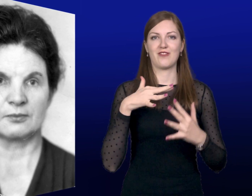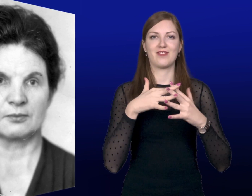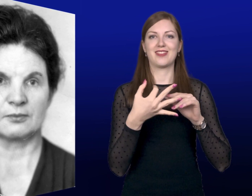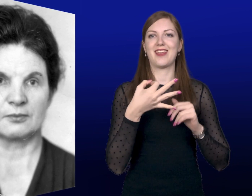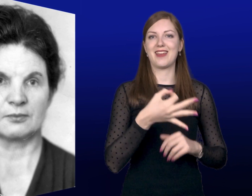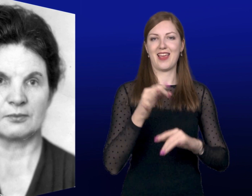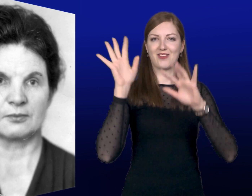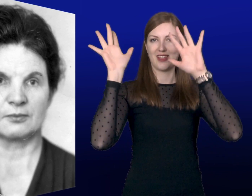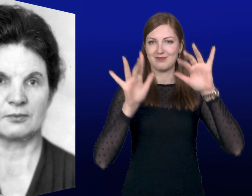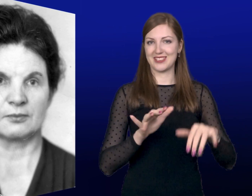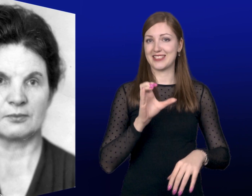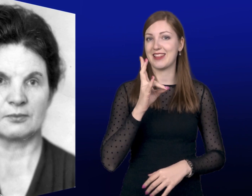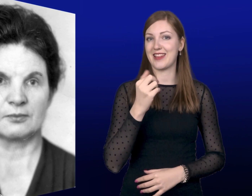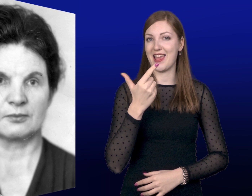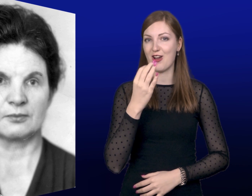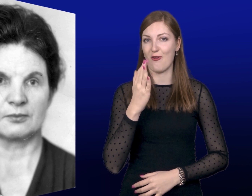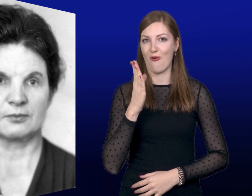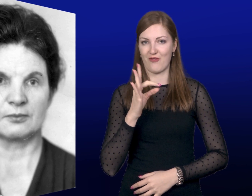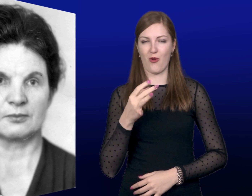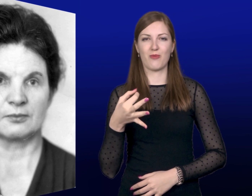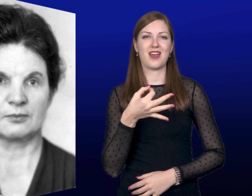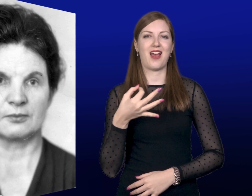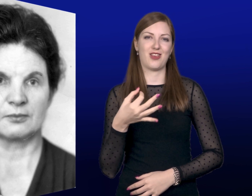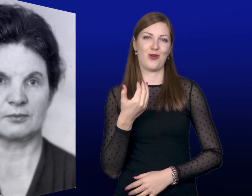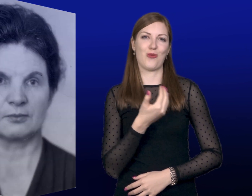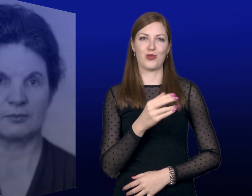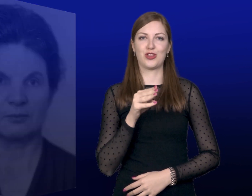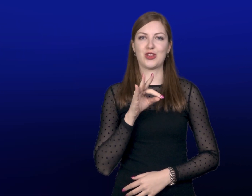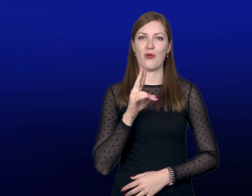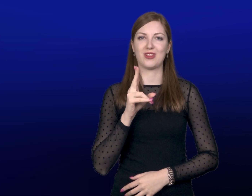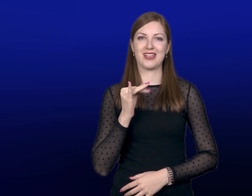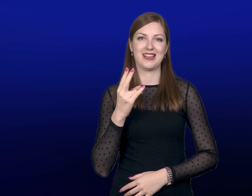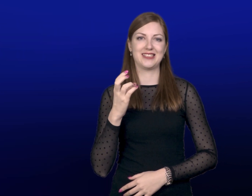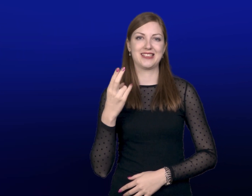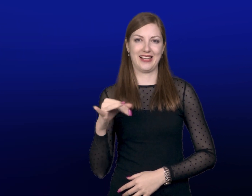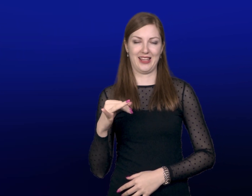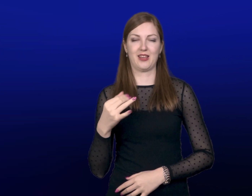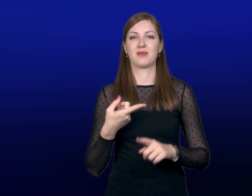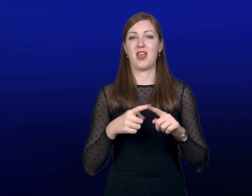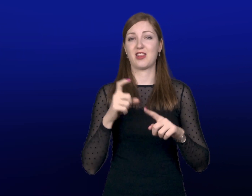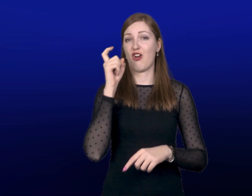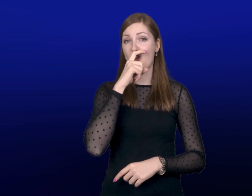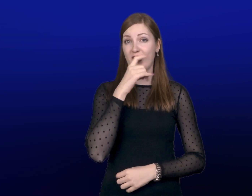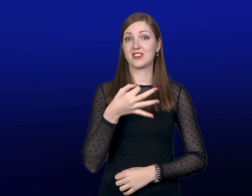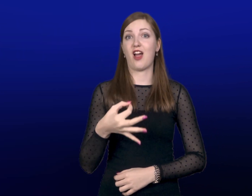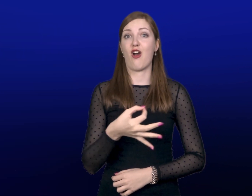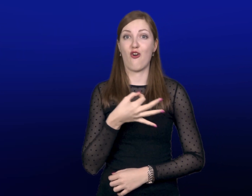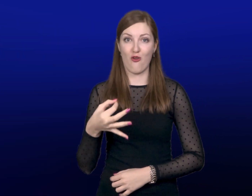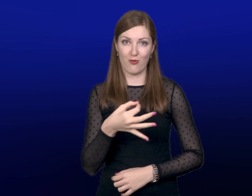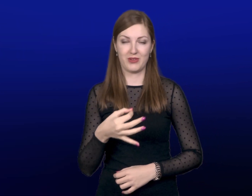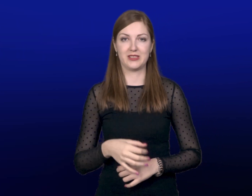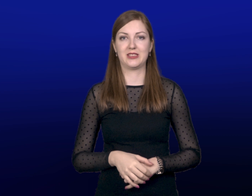в деревне Снегово Тонкинского района Горьковской области